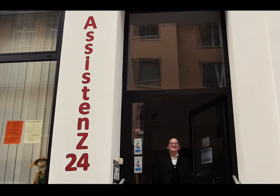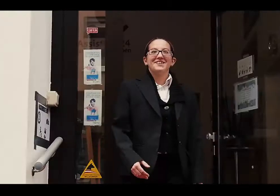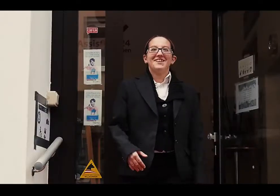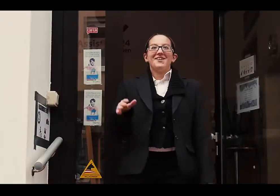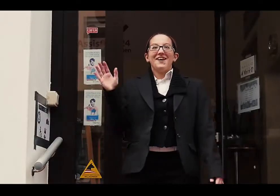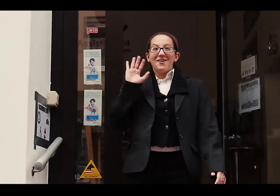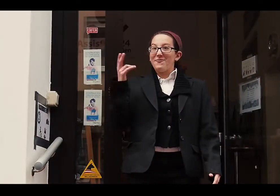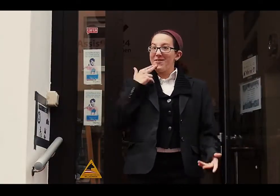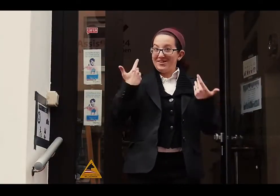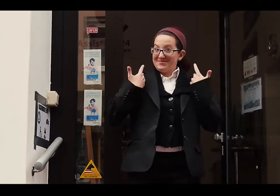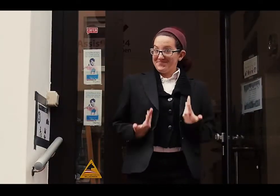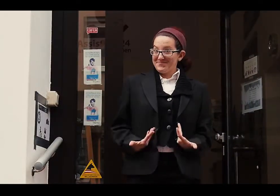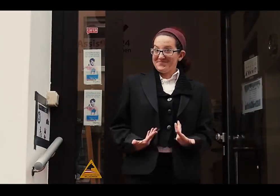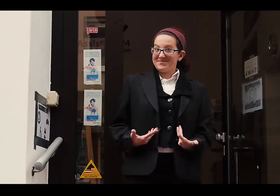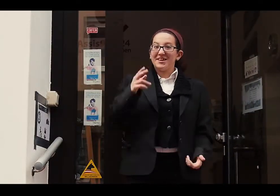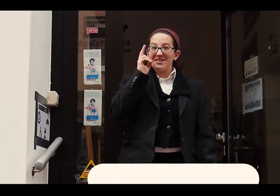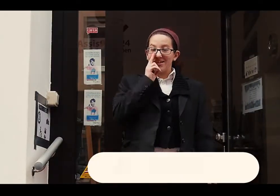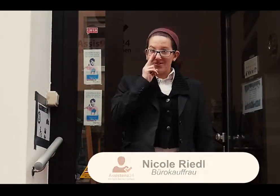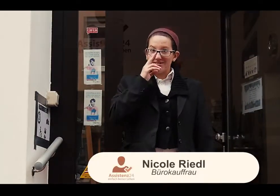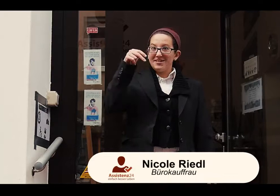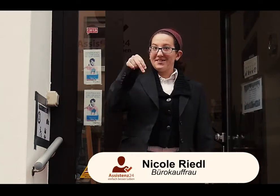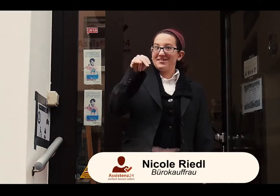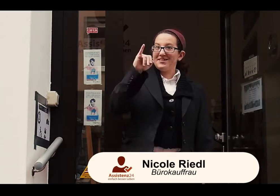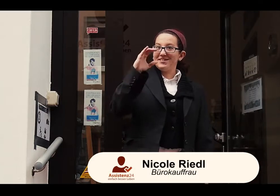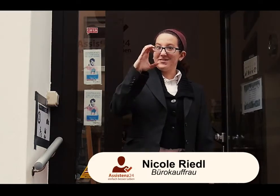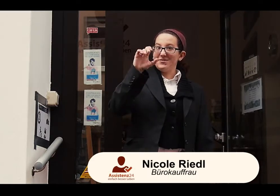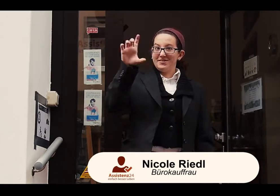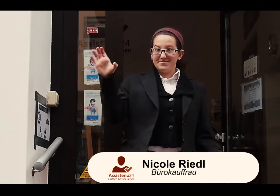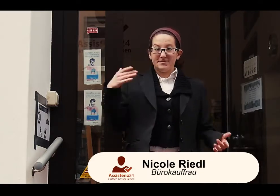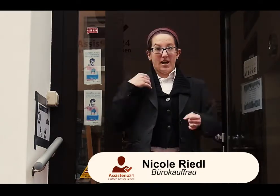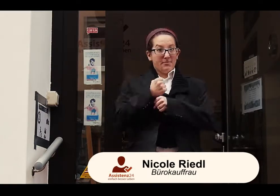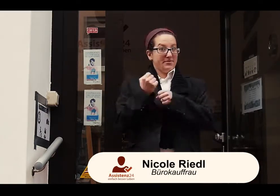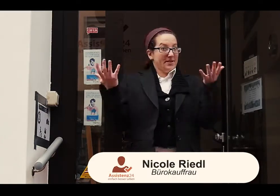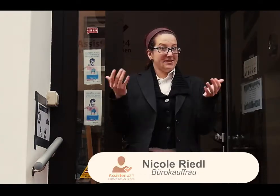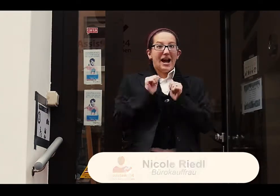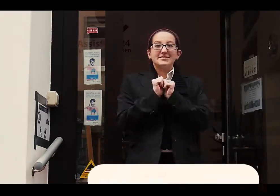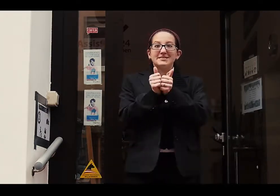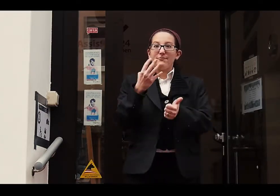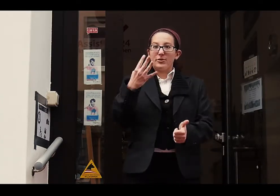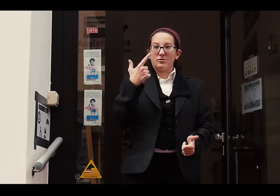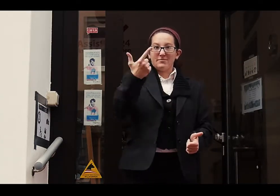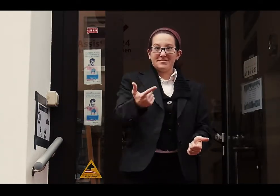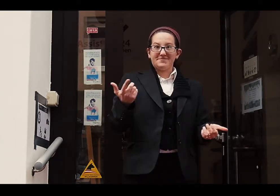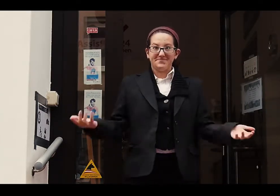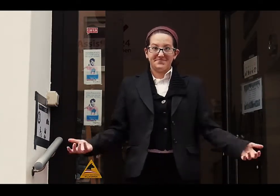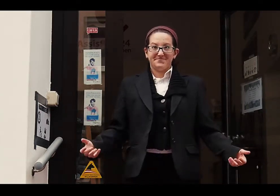Hallo, mein Name ist Nicole Riedl und ich arbeite hier bei Assistenz24.